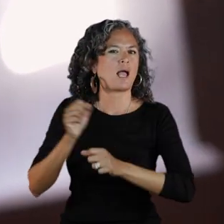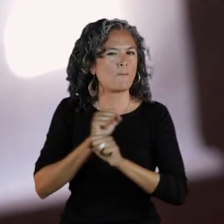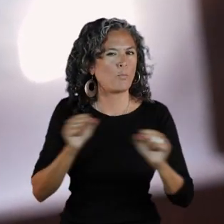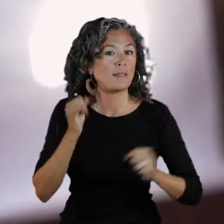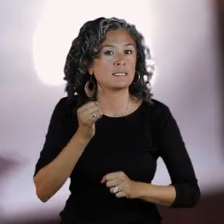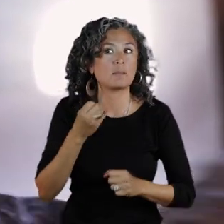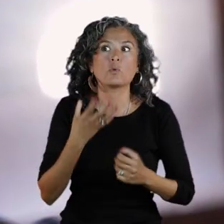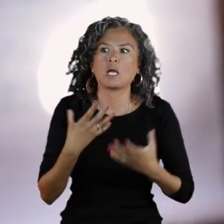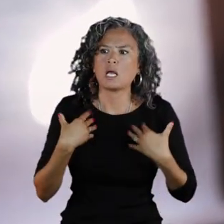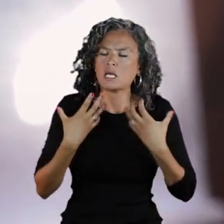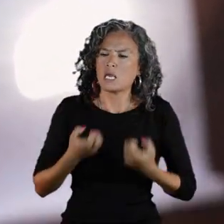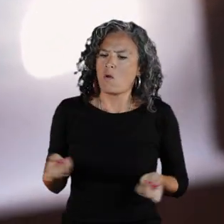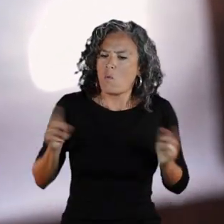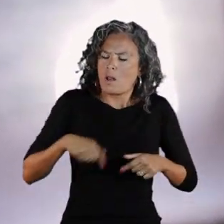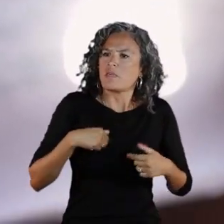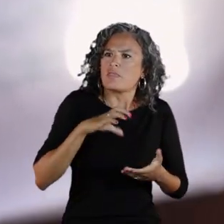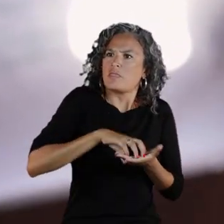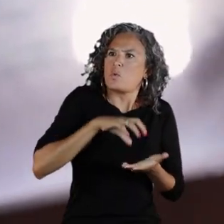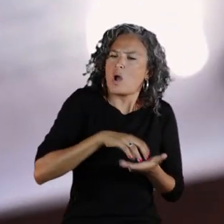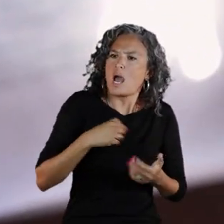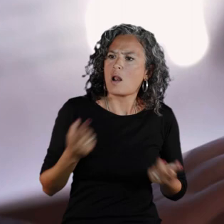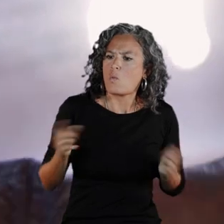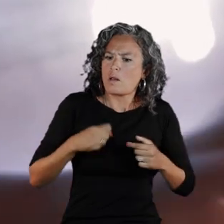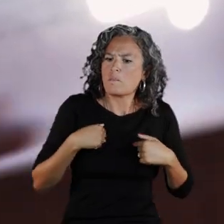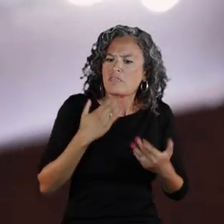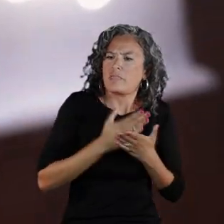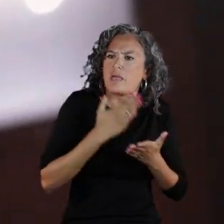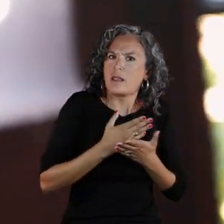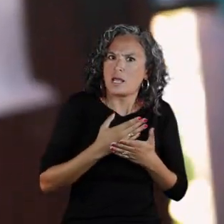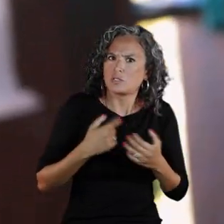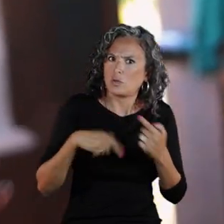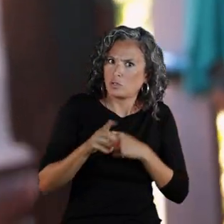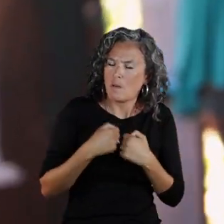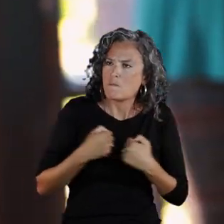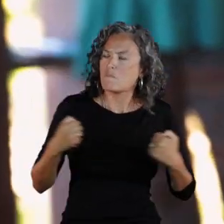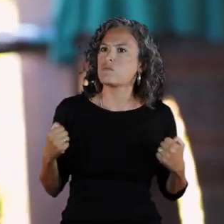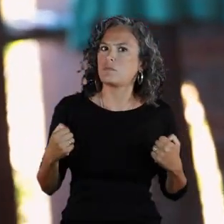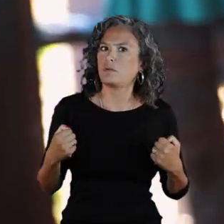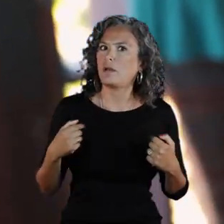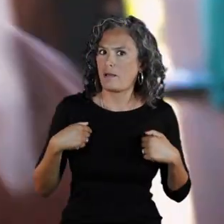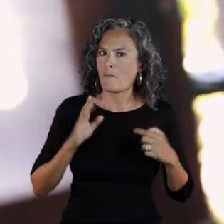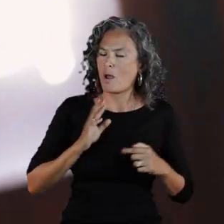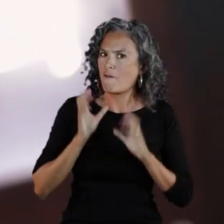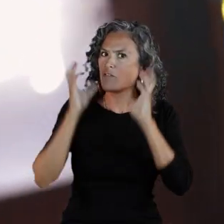porque trata de recuperar su espacio, sus derechos y es violenta.